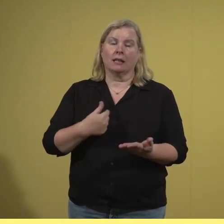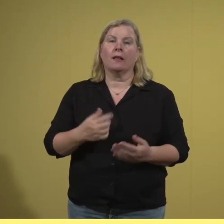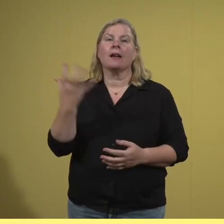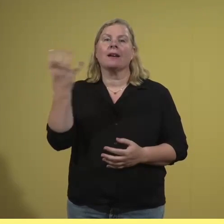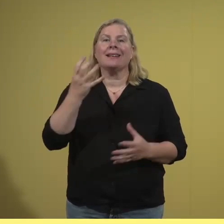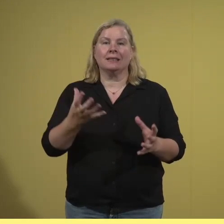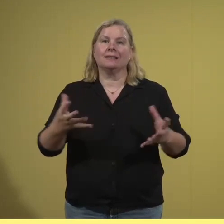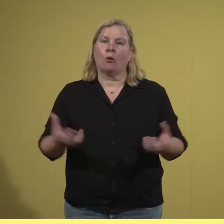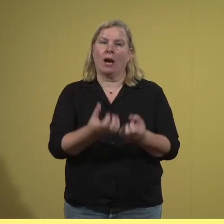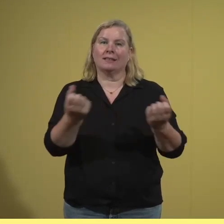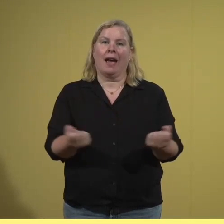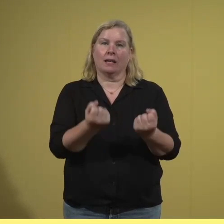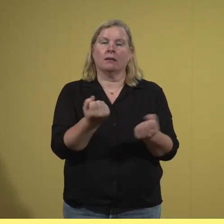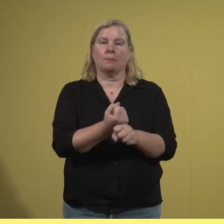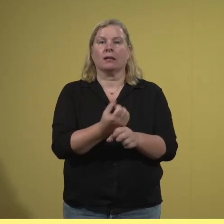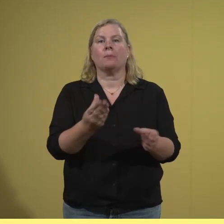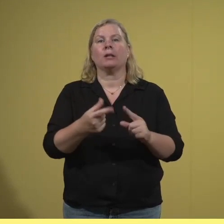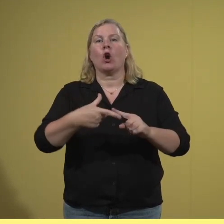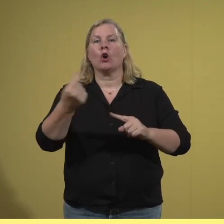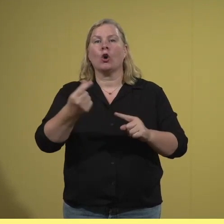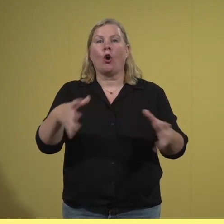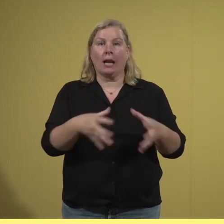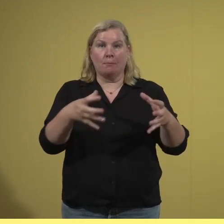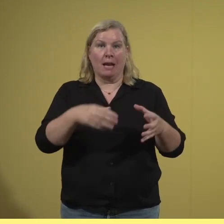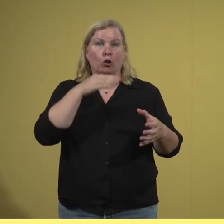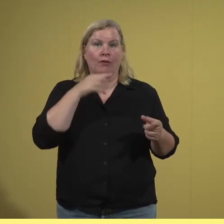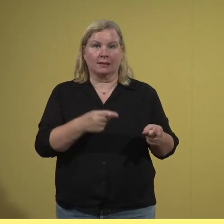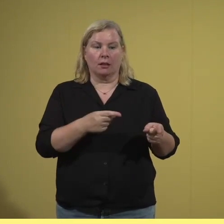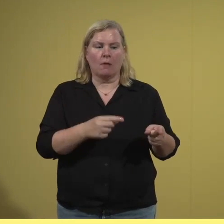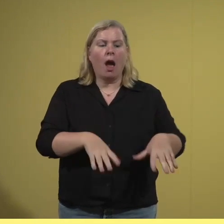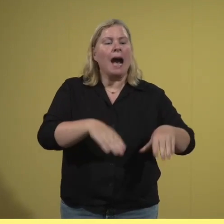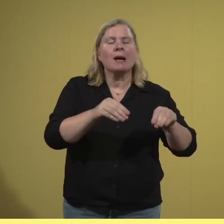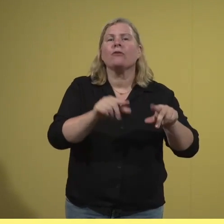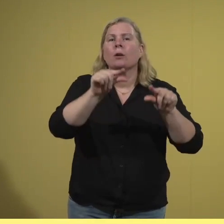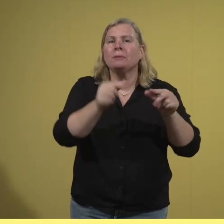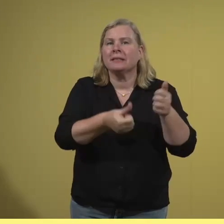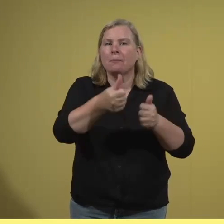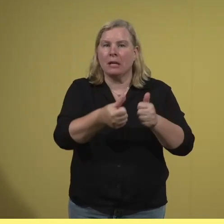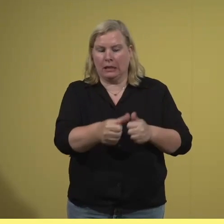Ich habe mir einen Sauerteig angesetzt mit Roggen, Mehl und Wasser. Und am Anfang kannst du ein bisschen Milch dazutun,